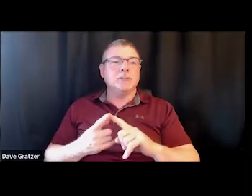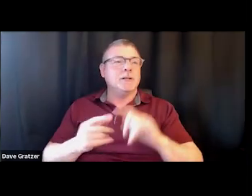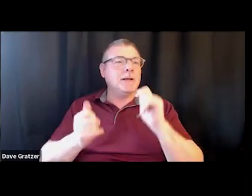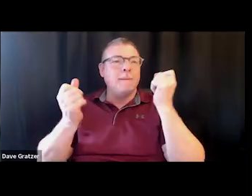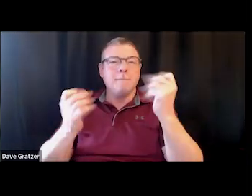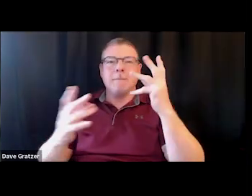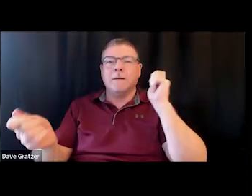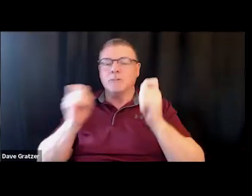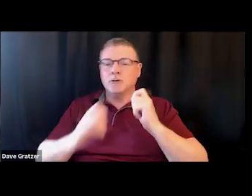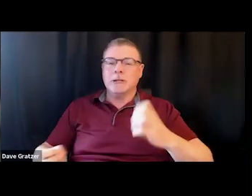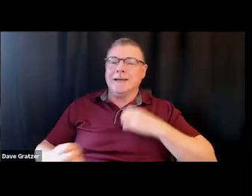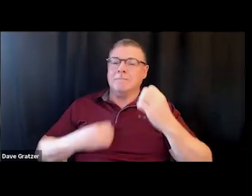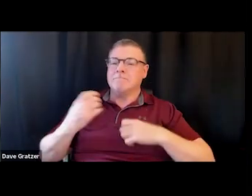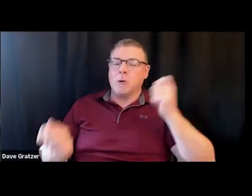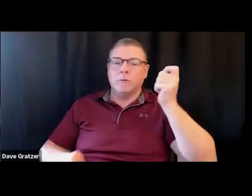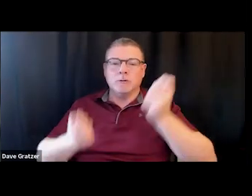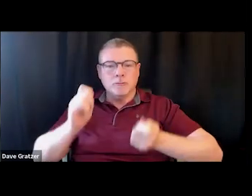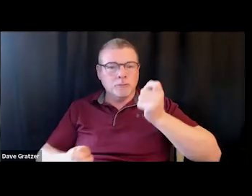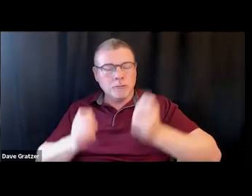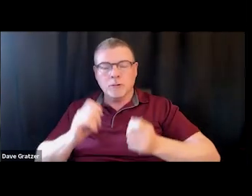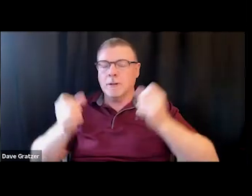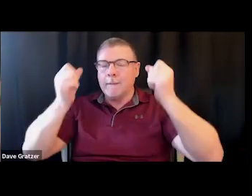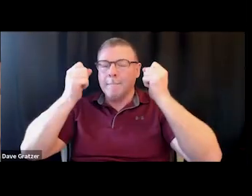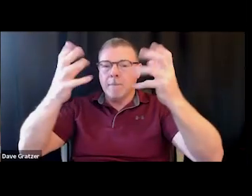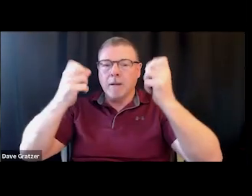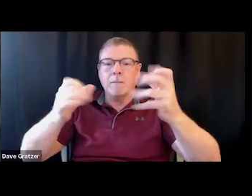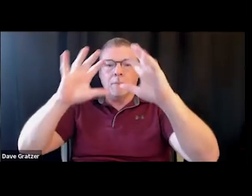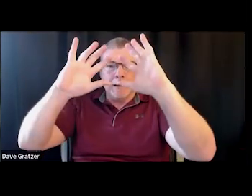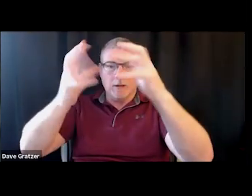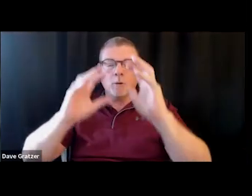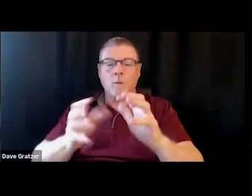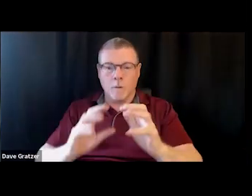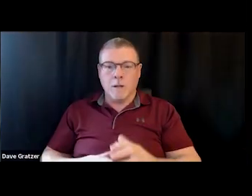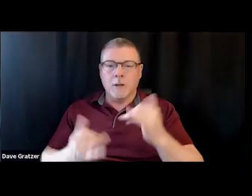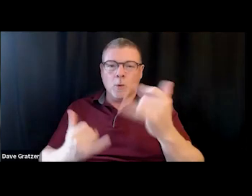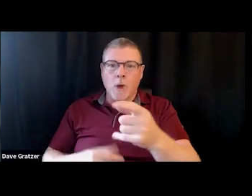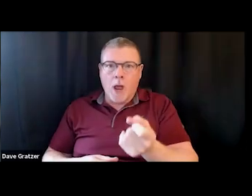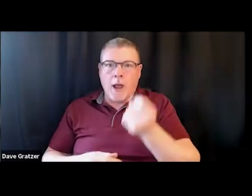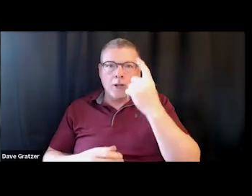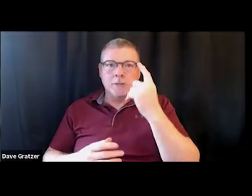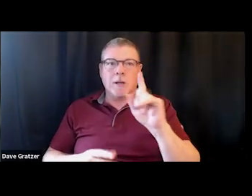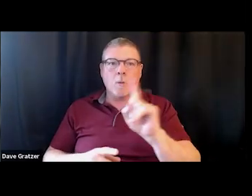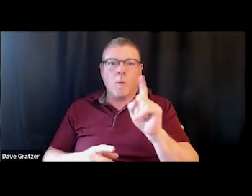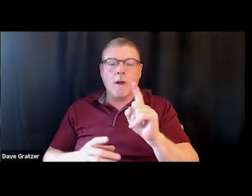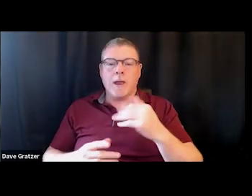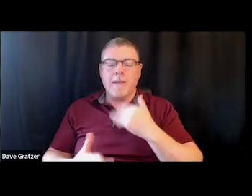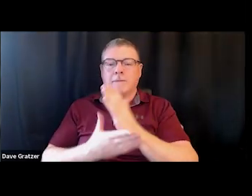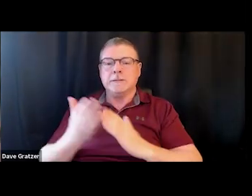regulación emocional, múltiples categorías diferentes, donde podrán comenzar a entender dónde la persona podría tener algunos desafíos.